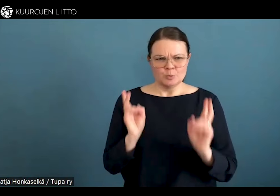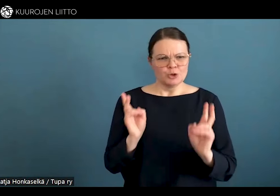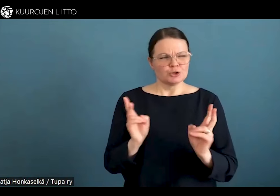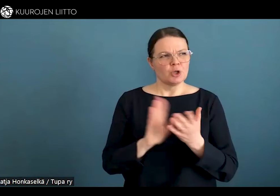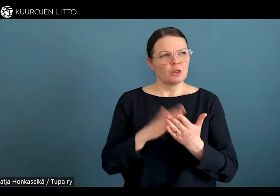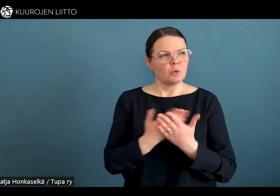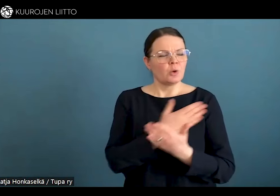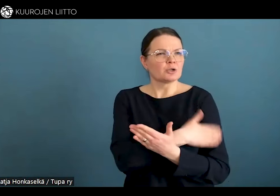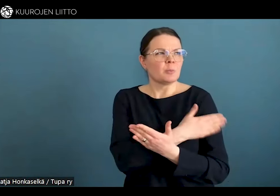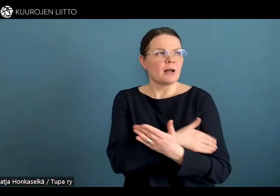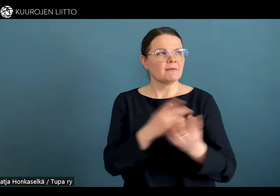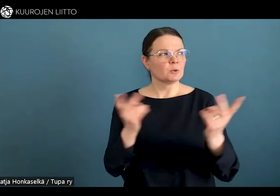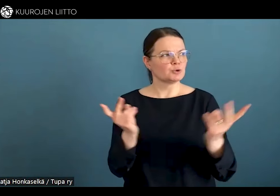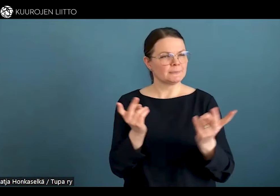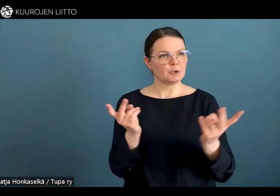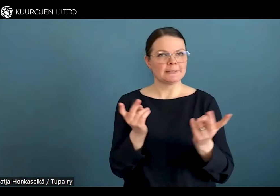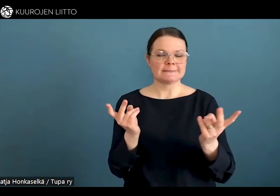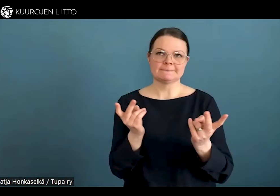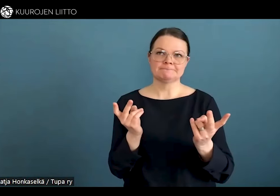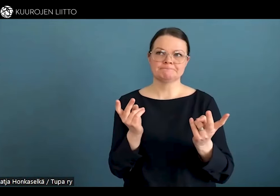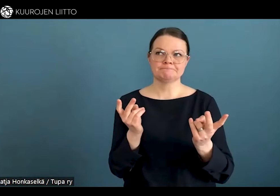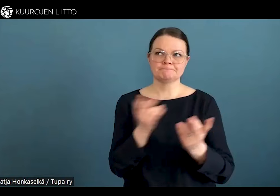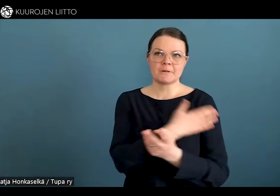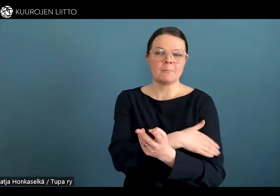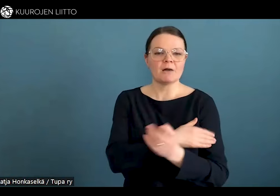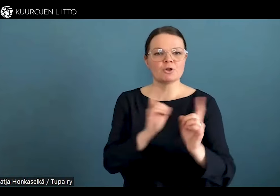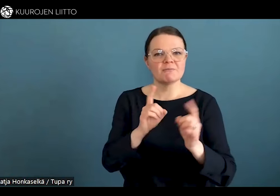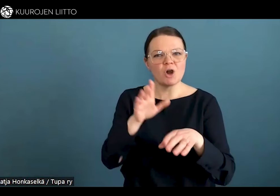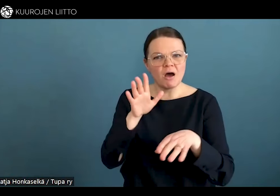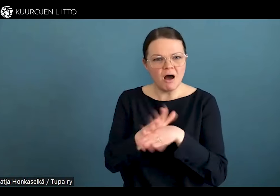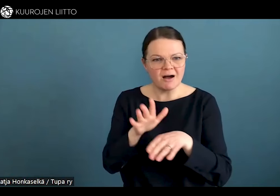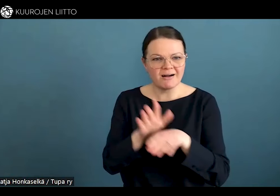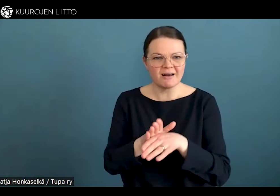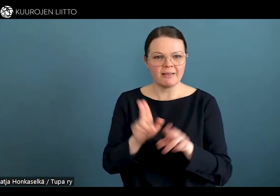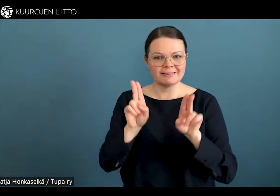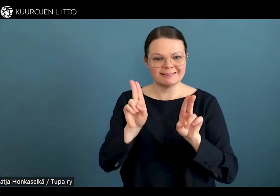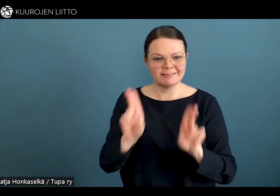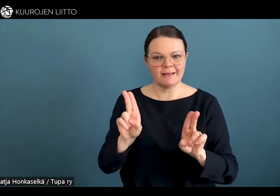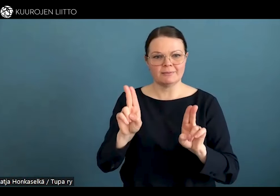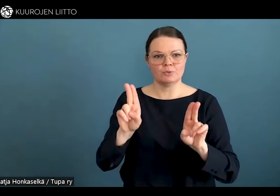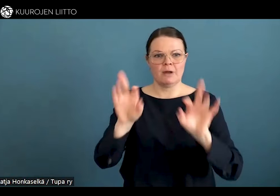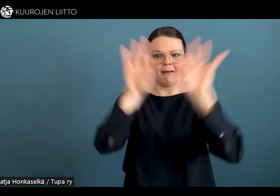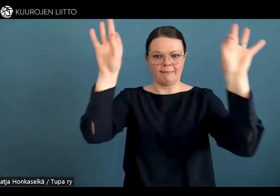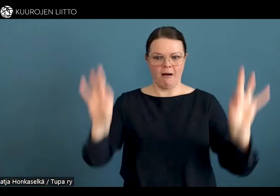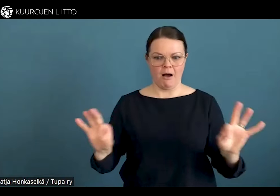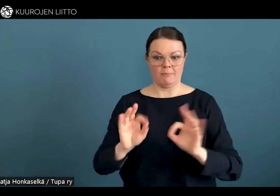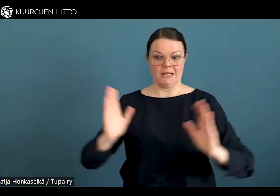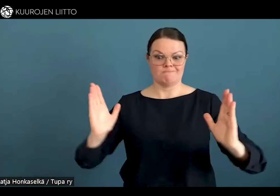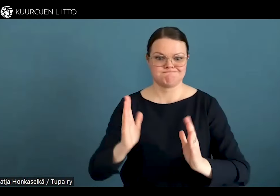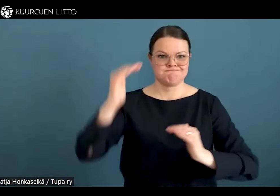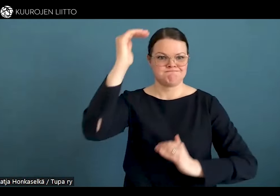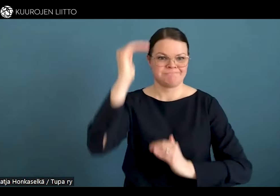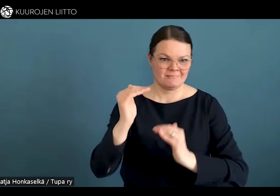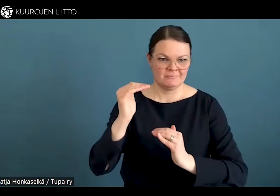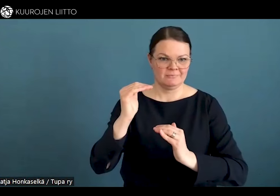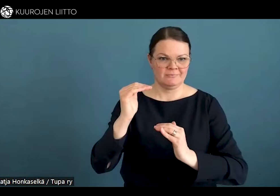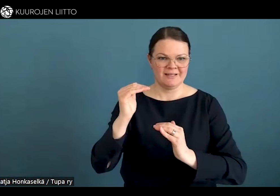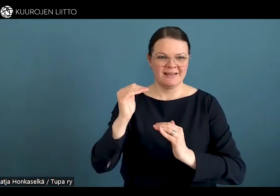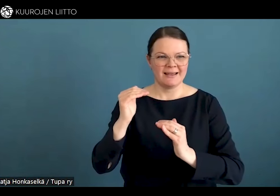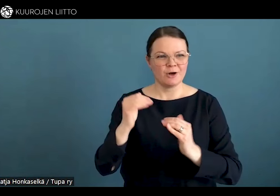Tulkkauspalvelua on muutenkin hankala mahduttaa johonkin tiettyyn raamiin, -